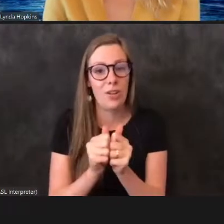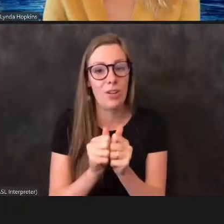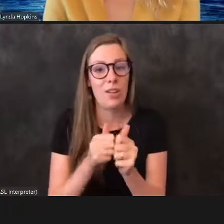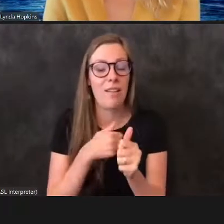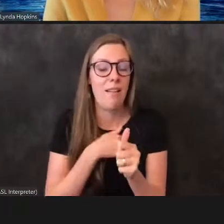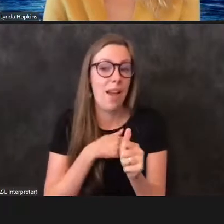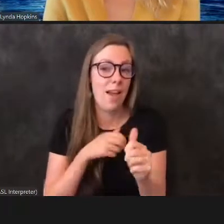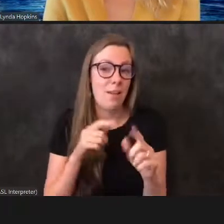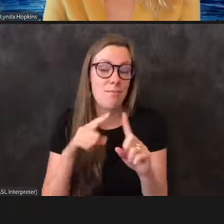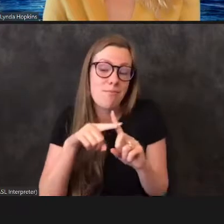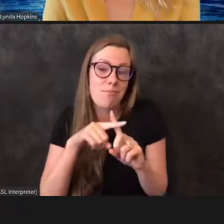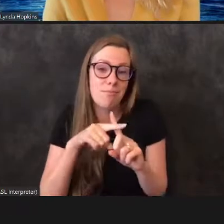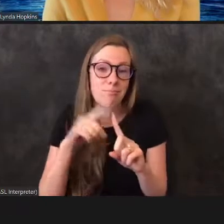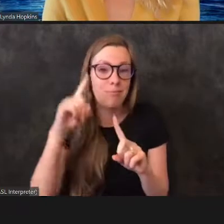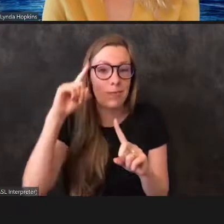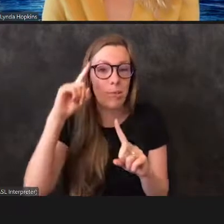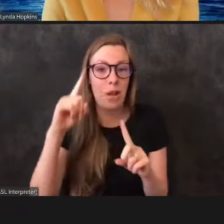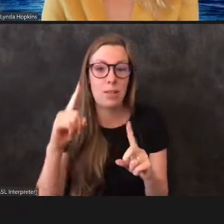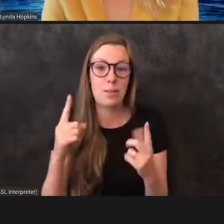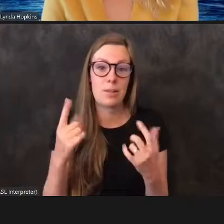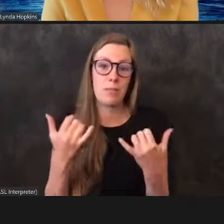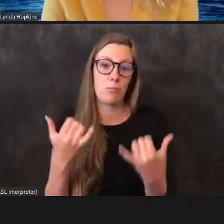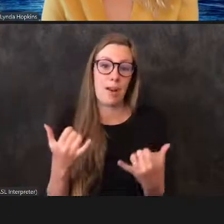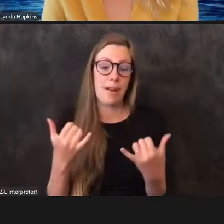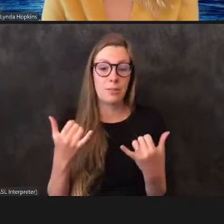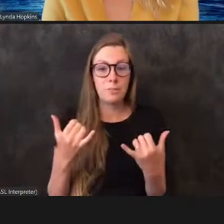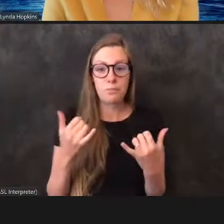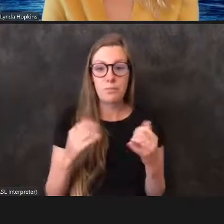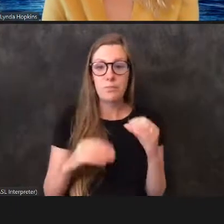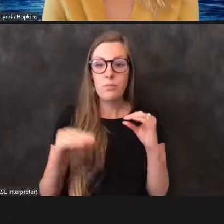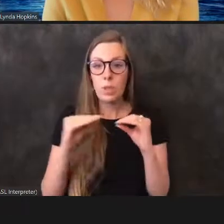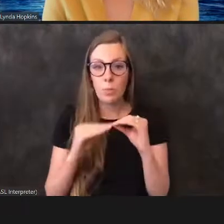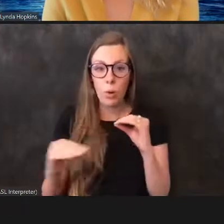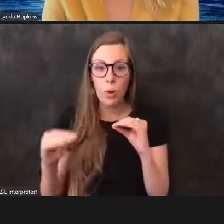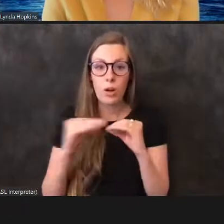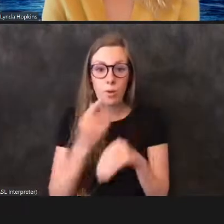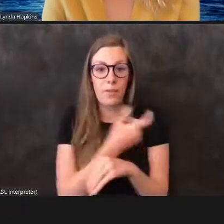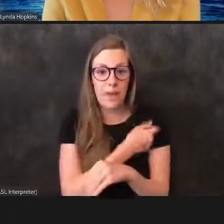Yo estoy precavido en poder el tiempo en este momento y tema vacunas